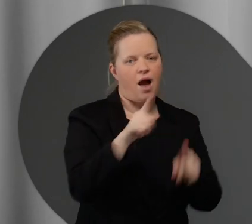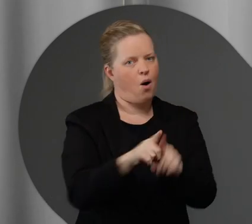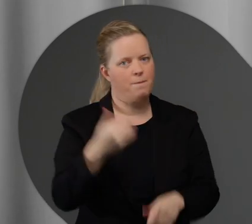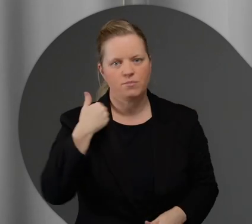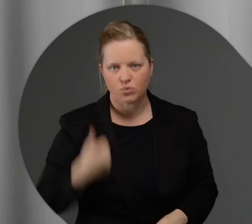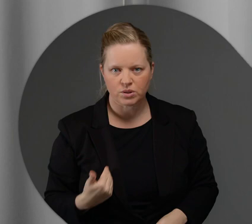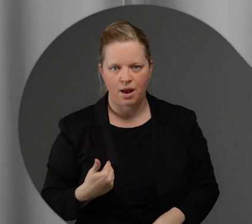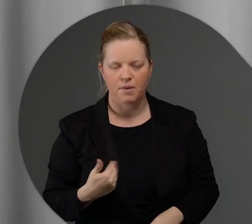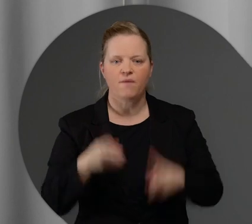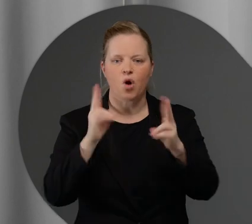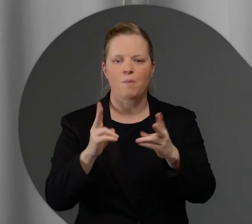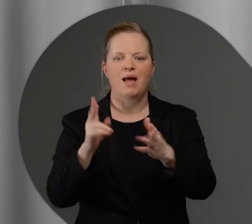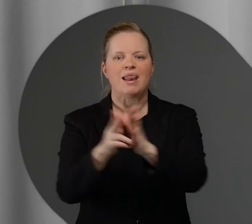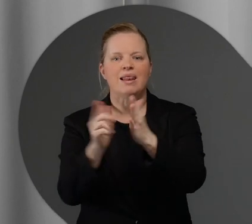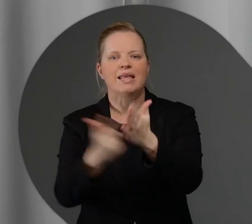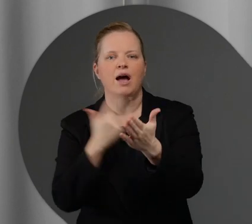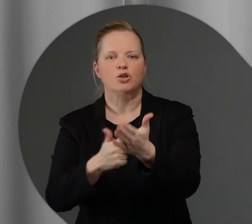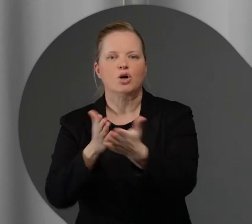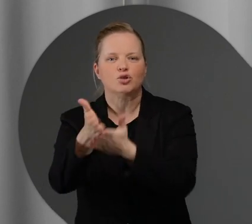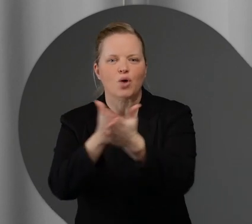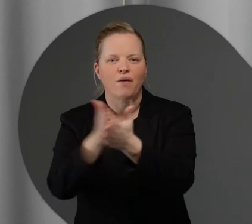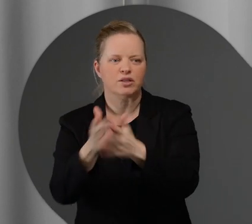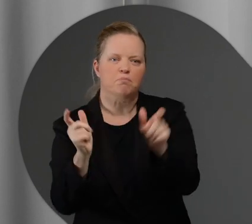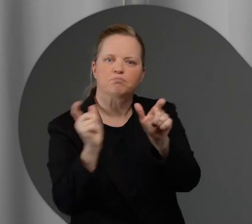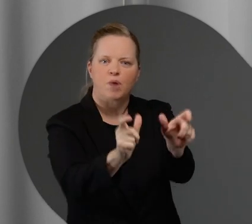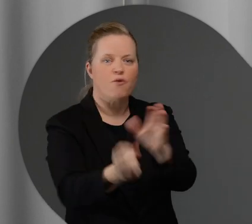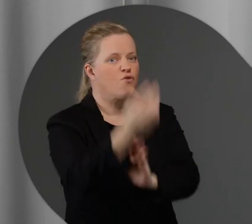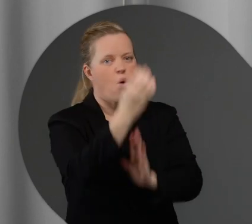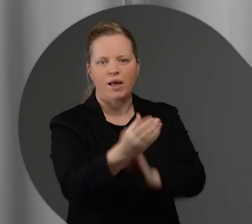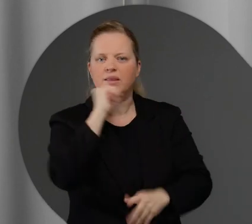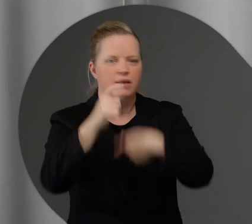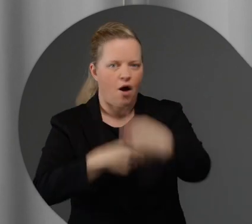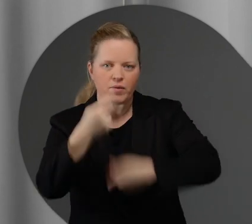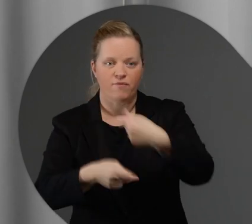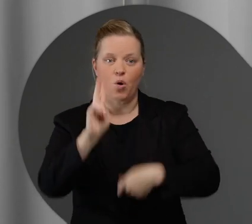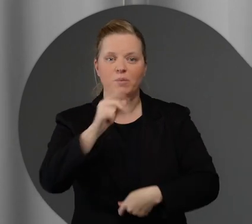Dann weigert sich das Literaturservice Folien aufzubereiten, weil die ja nicht im Bestand der Universitätsbibliothek sind.